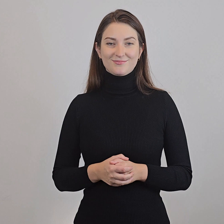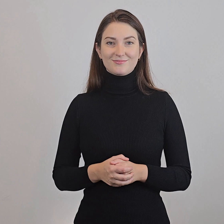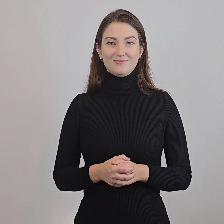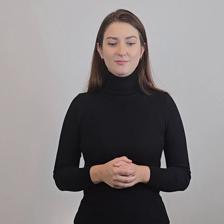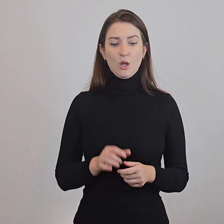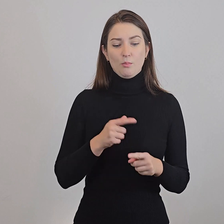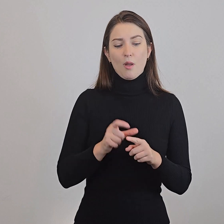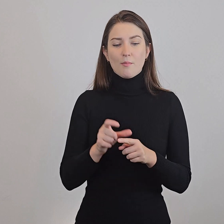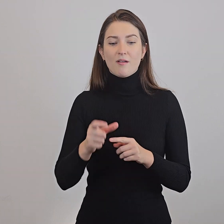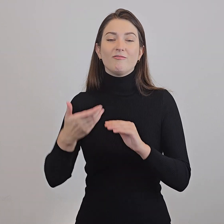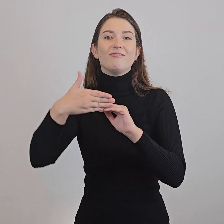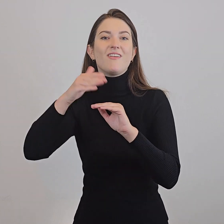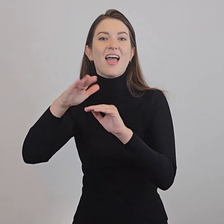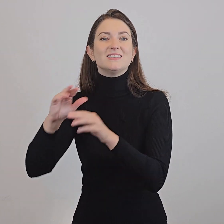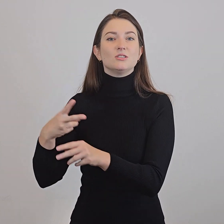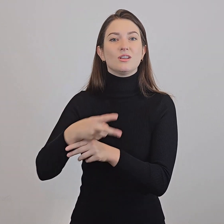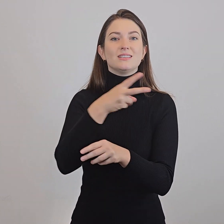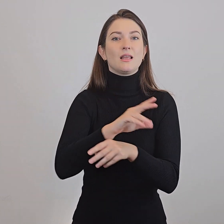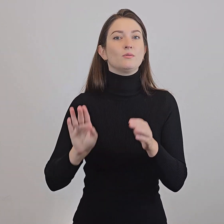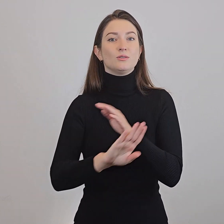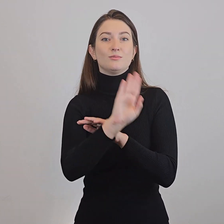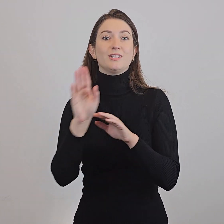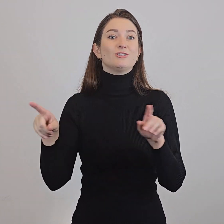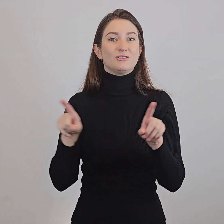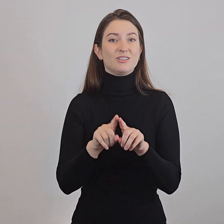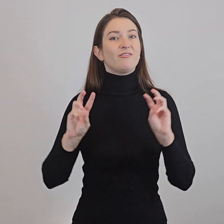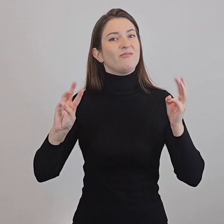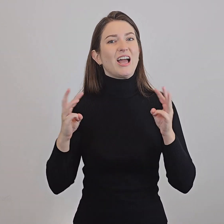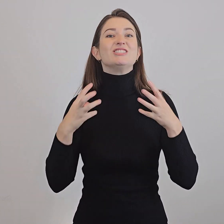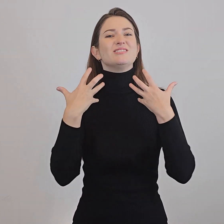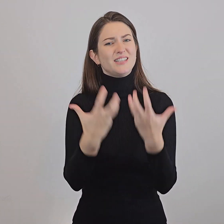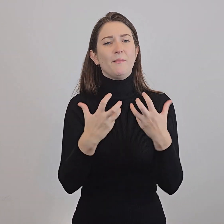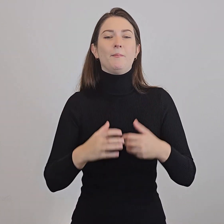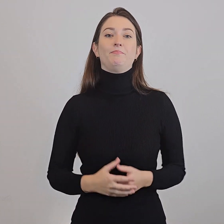Stopniowo podejmujemy działania zwiększające dostępność spektakli i warsztatów.